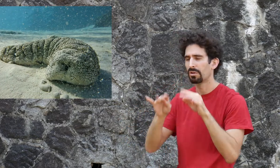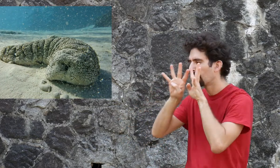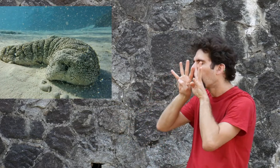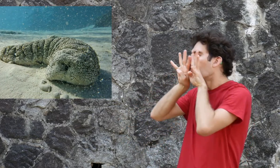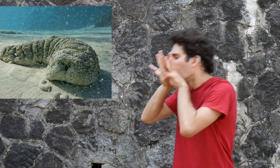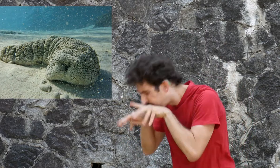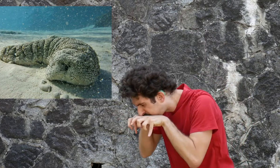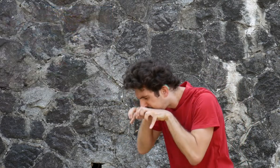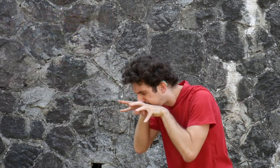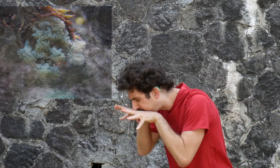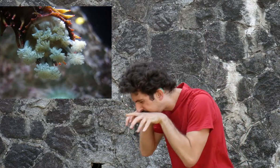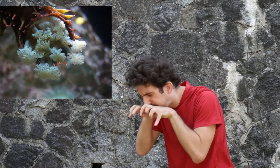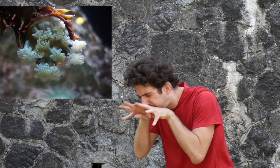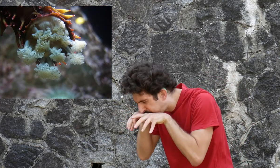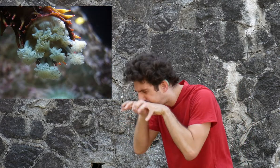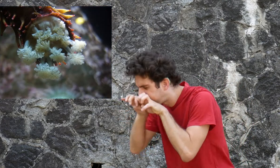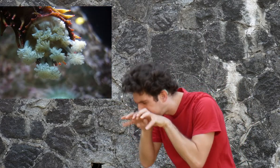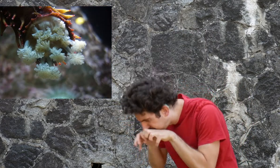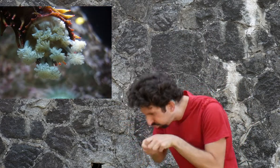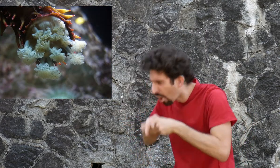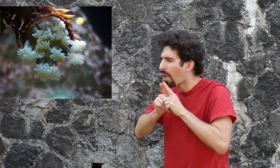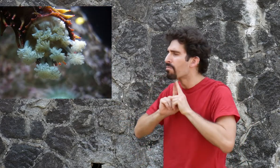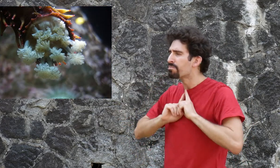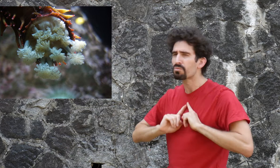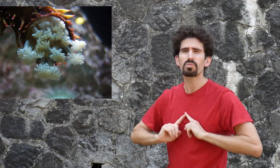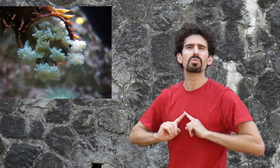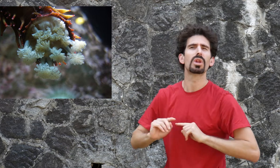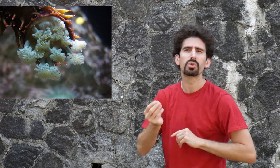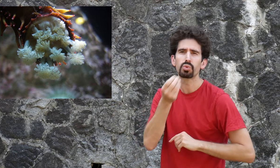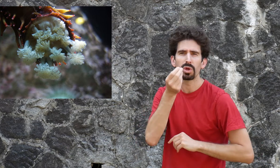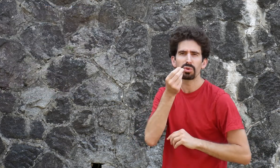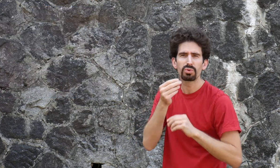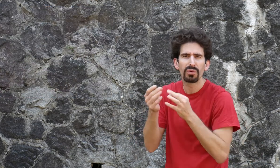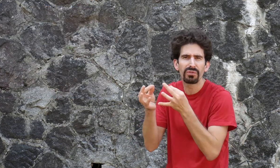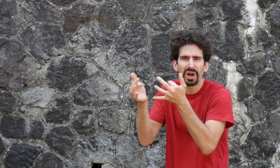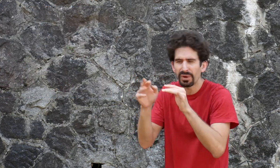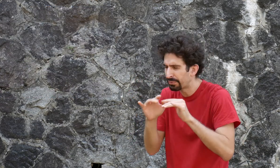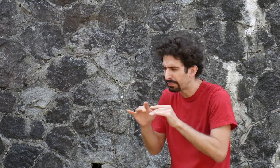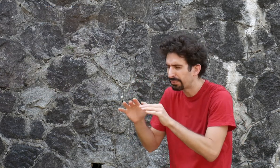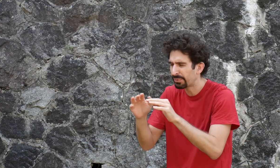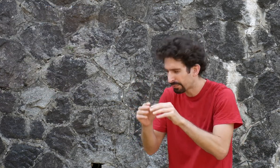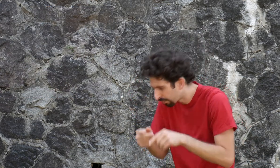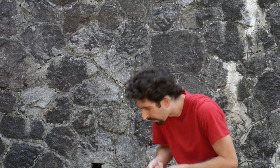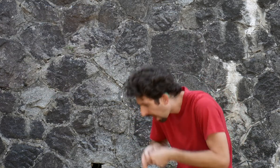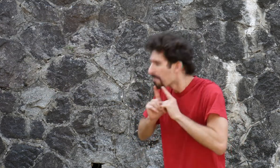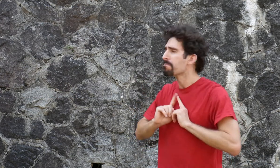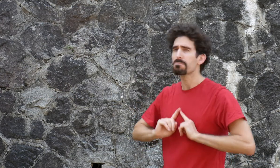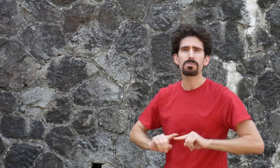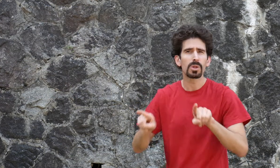Avec sa bouche, il avale des particules de nourriture en suspension.